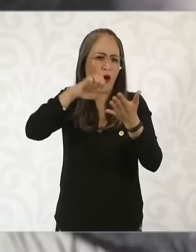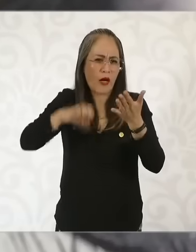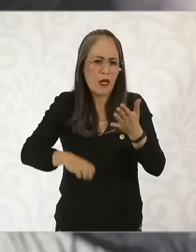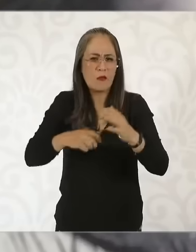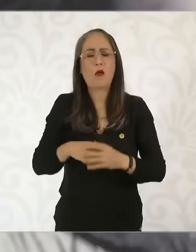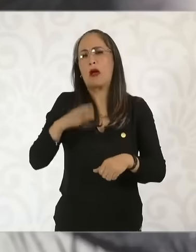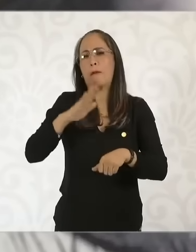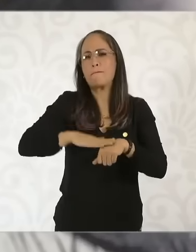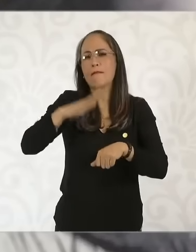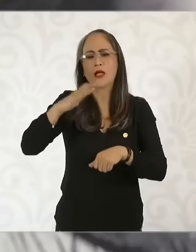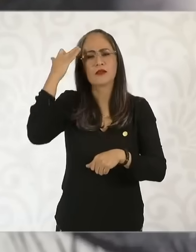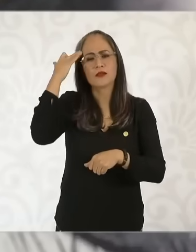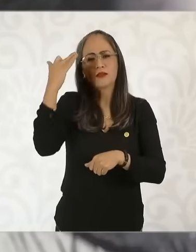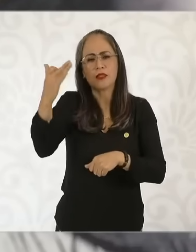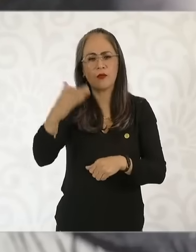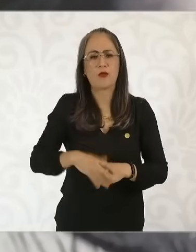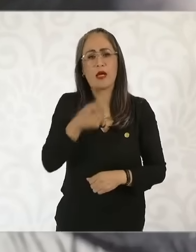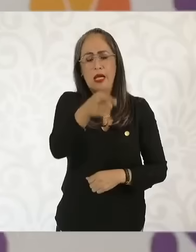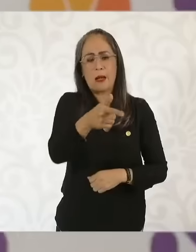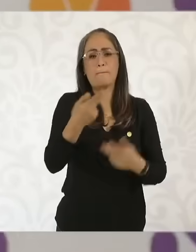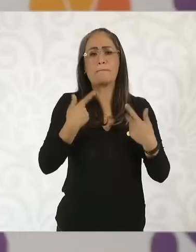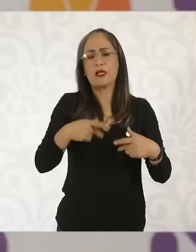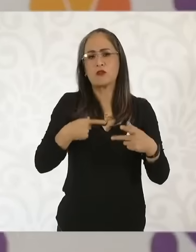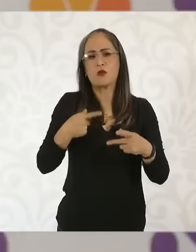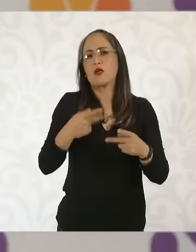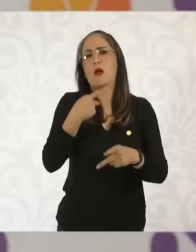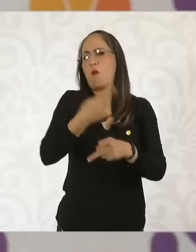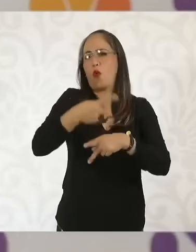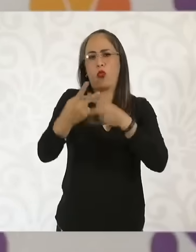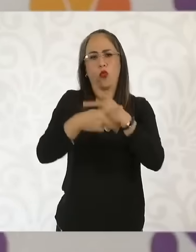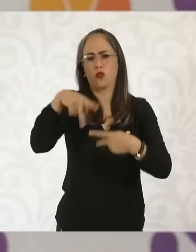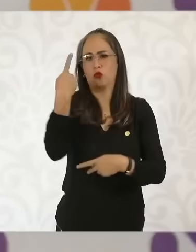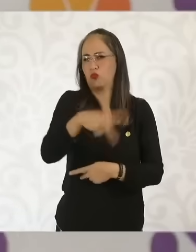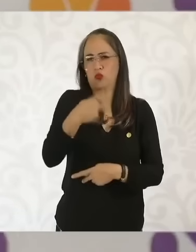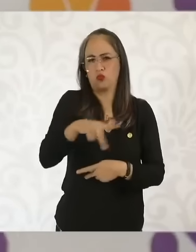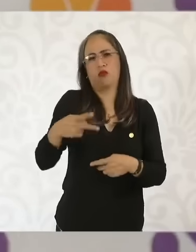tiempo a alguien que solicita una patente, por ejemplo, piensa un laboratorio que llega al